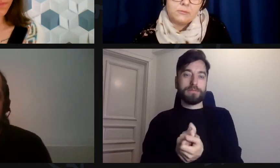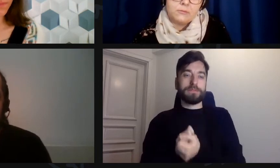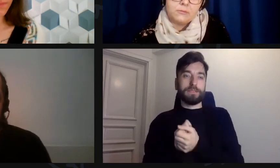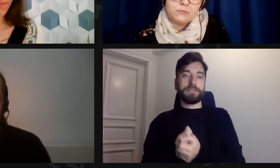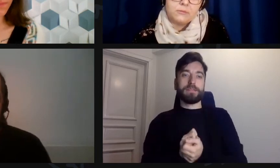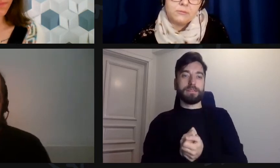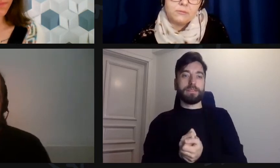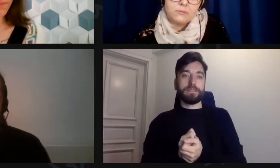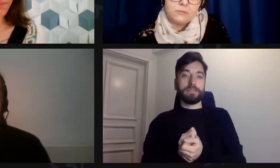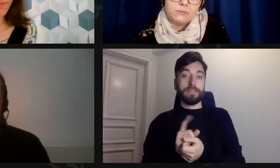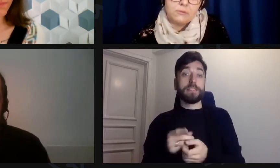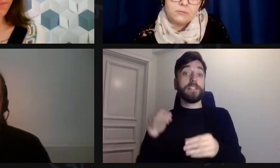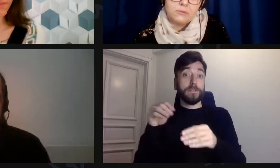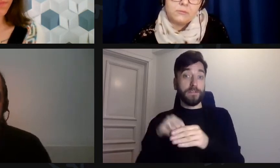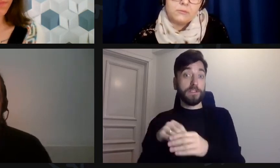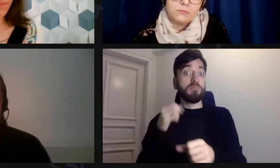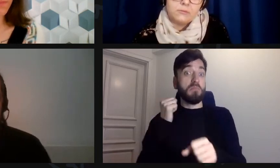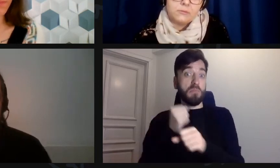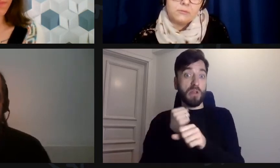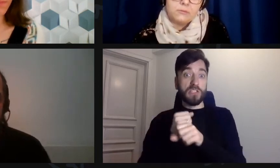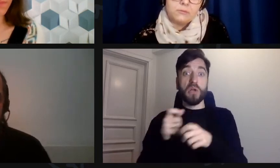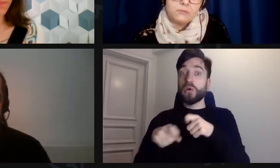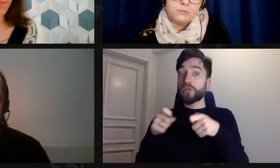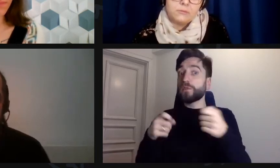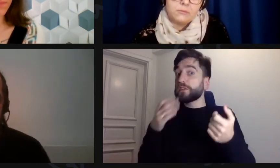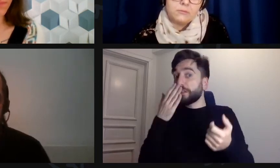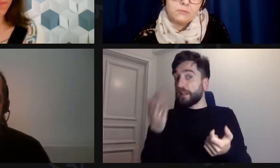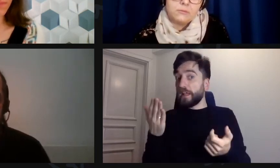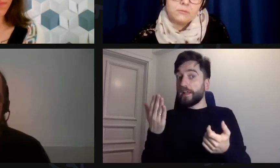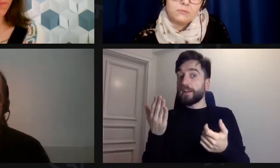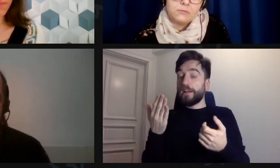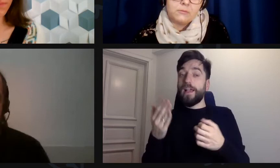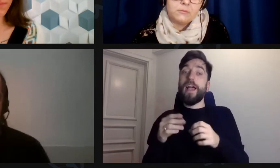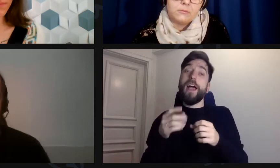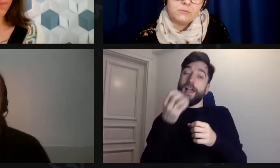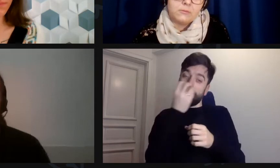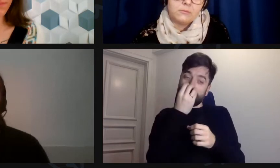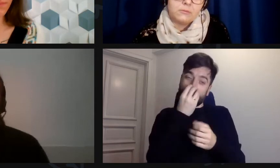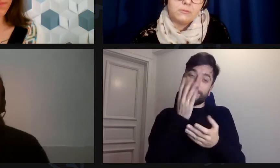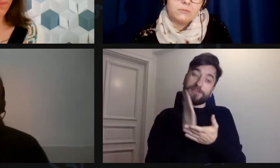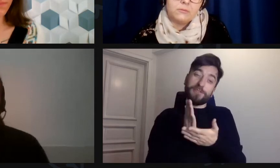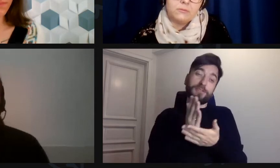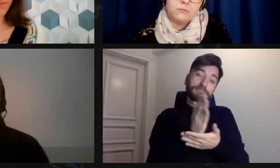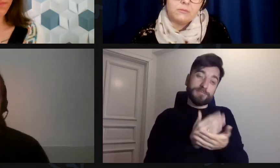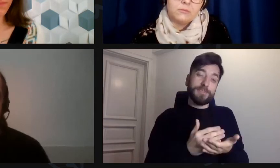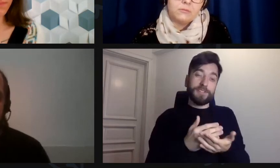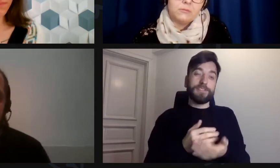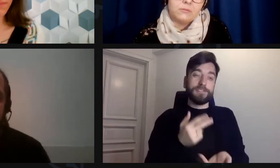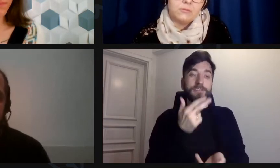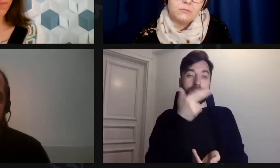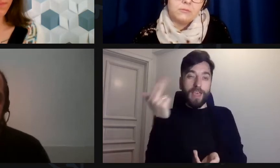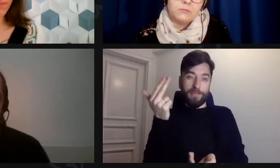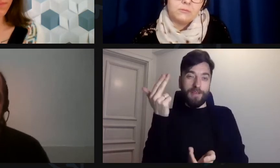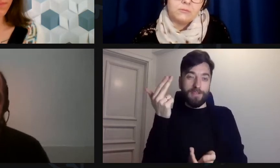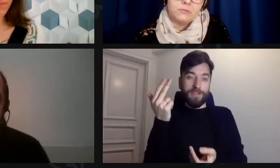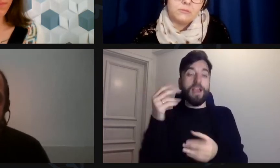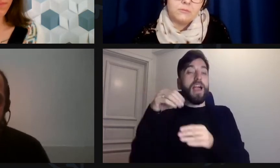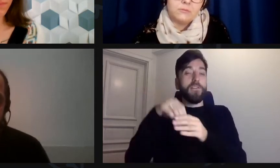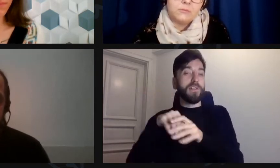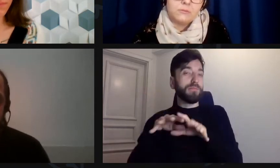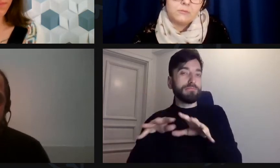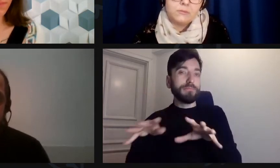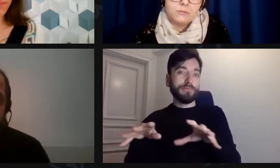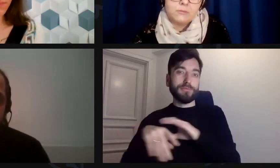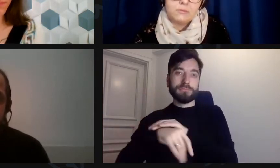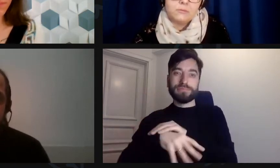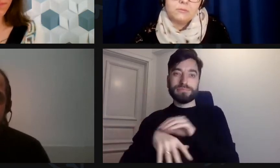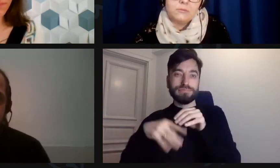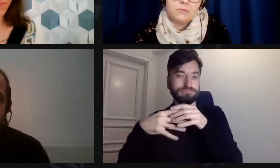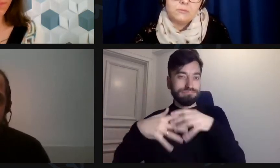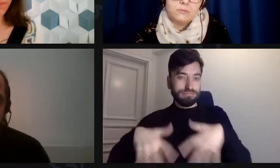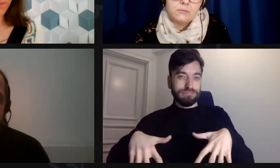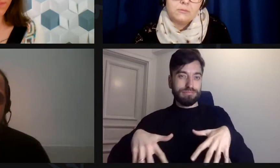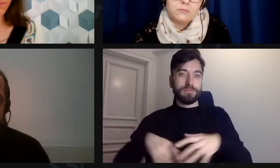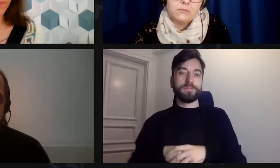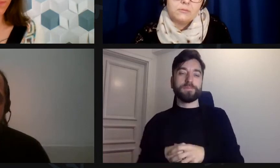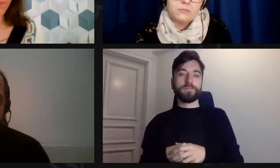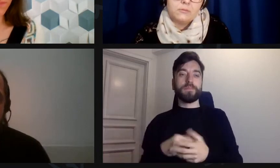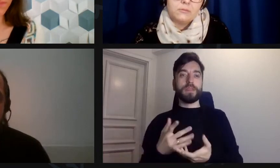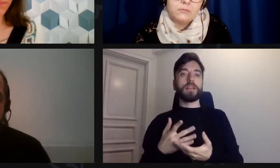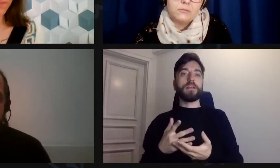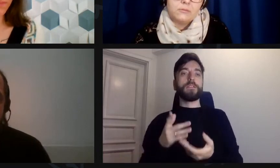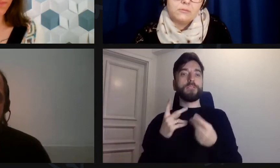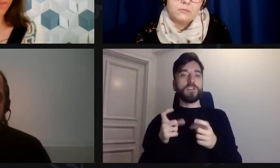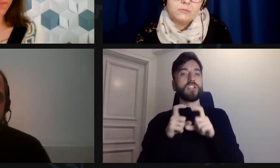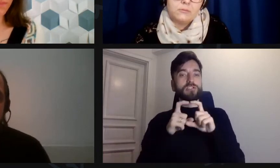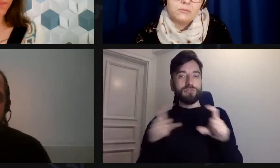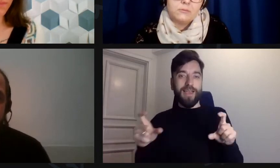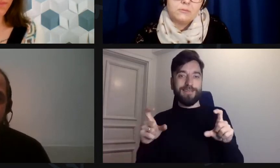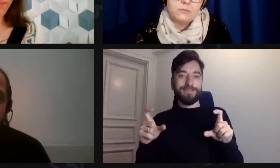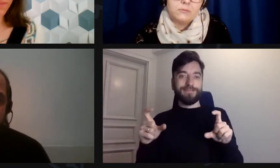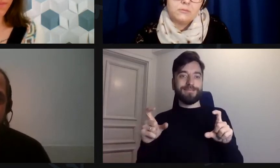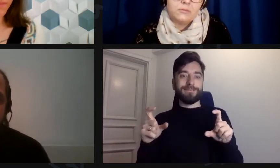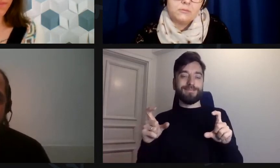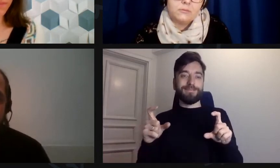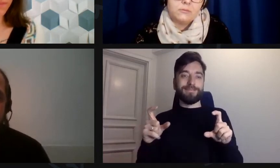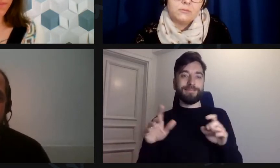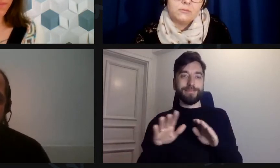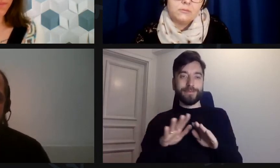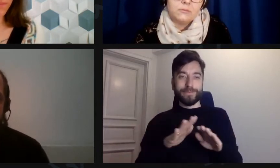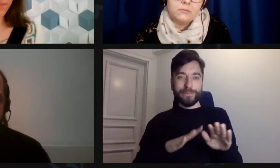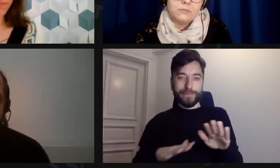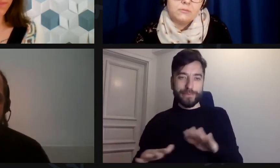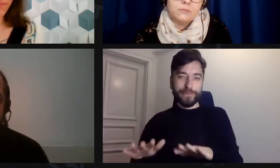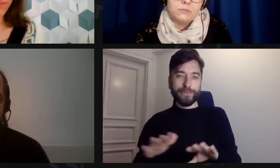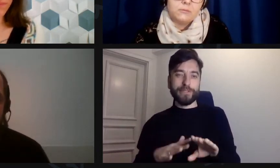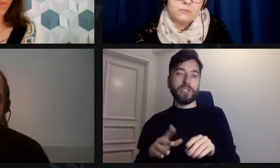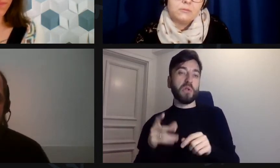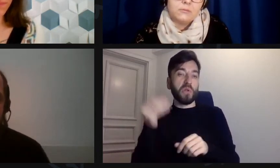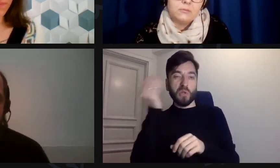Tutaj jest na to przestrzeń, cyrk jest takim środkiem, żeby to robić, jest na to szansa, trzeba przestrzeni w działaniu, żeby to była praca pedagogiczna.